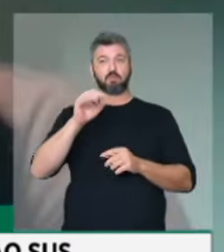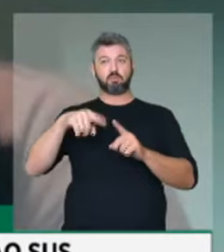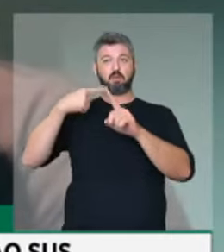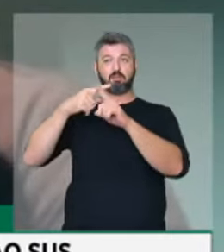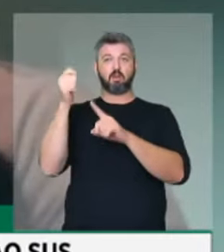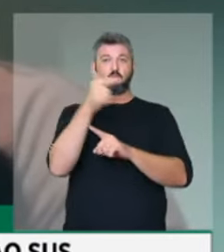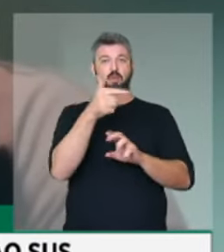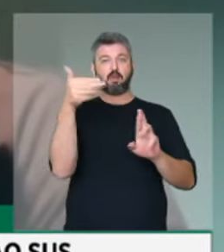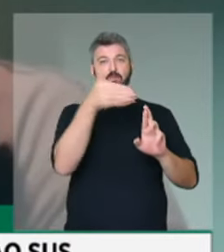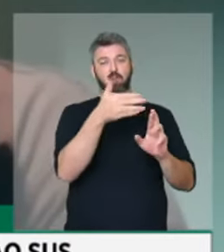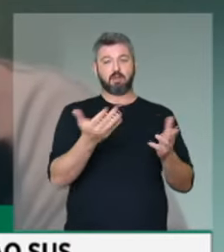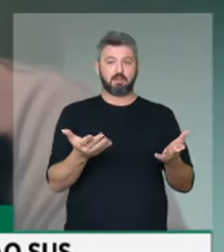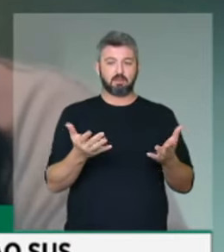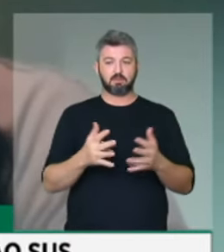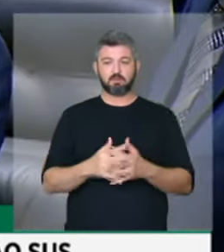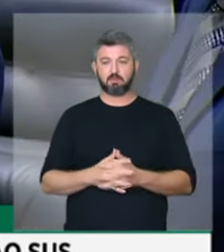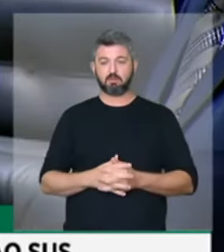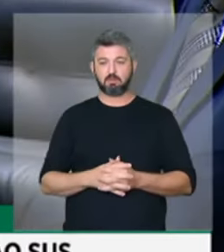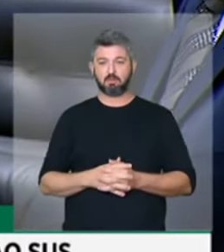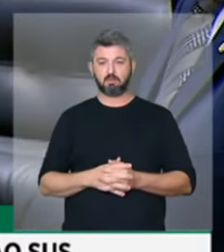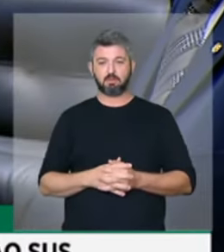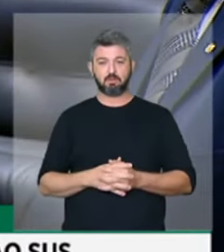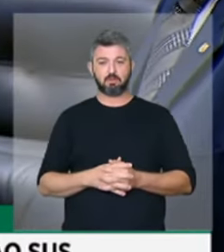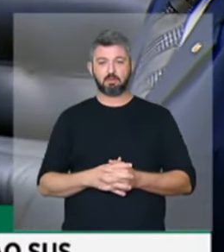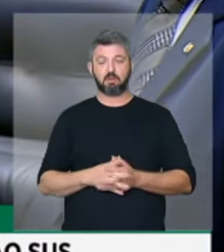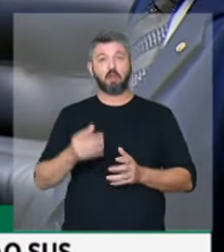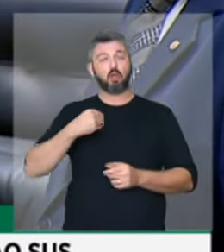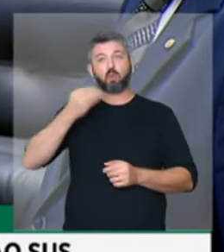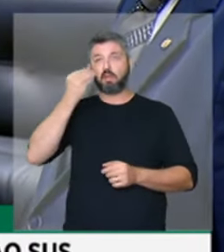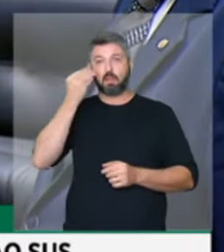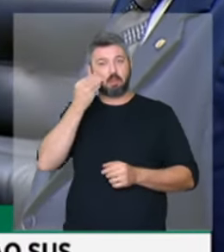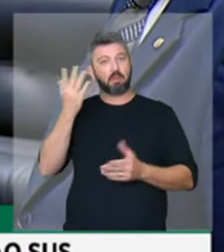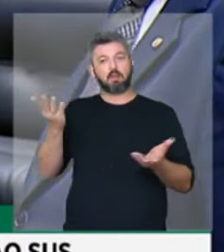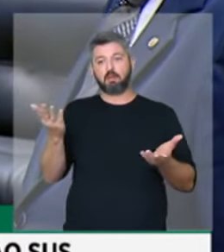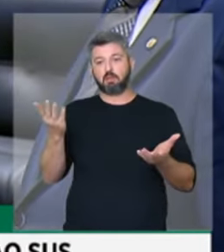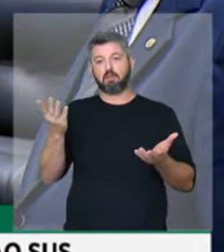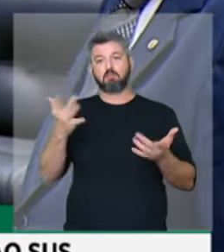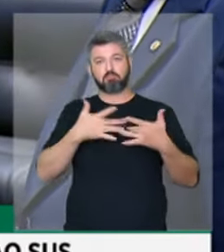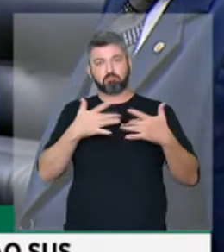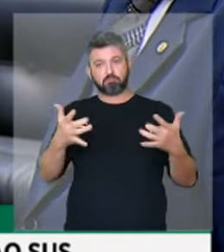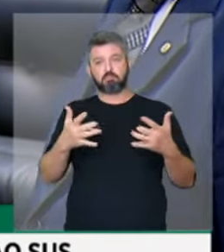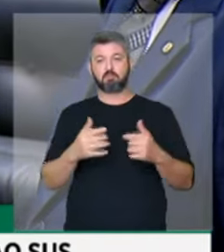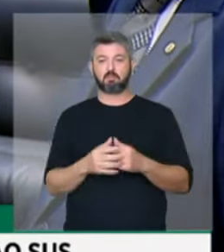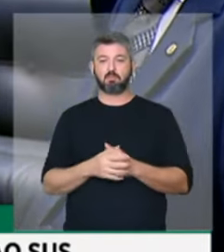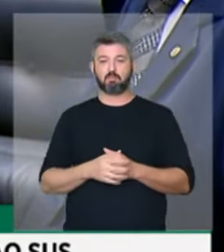PADILHA, ESTOU COM A MAIOR BOA VONTADE AQUI. [DEPUTADO]: EU SEI DISSO, HIRAN, COMO SEMPRE. [PRESIDENTE]: DEIXA EU FAZER UMA SUGESTÃO?